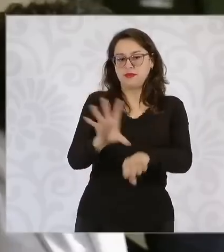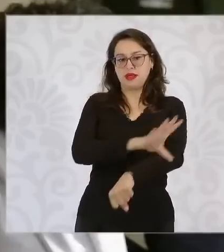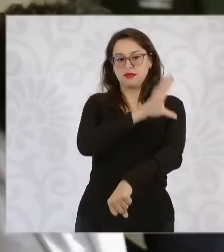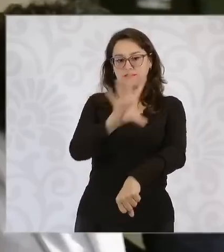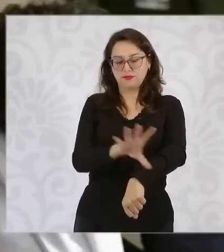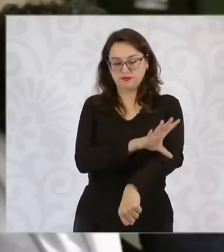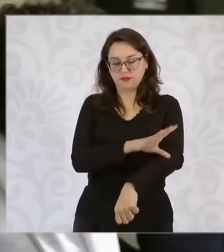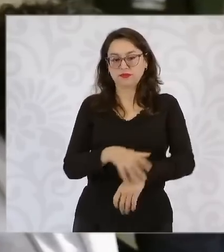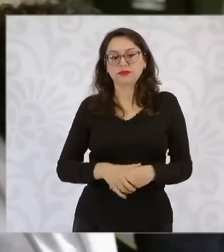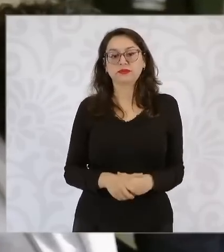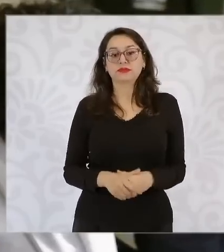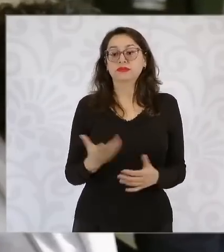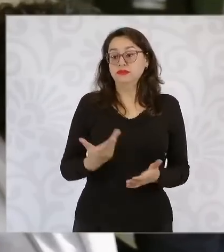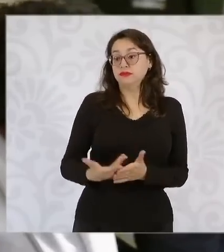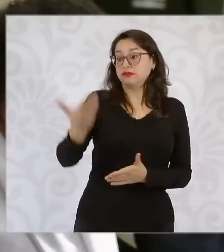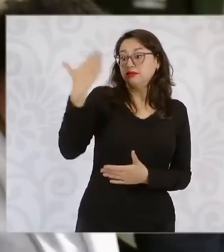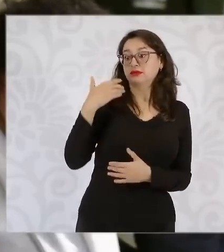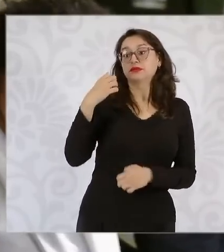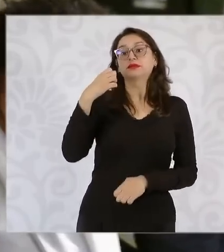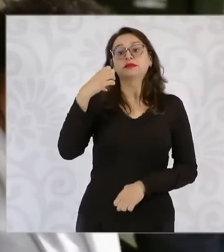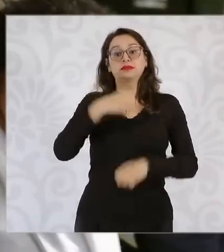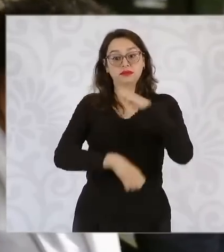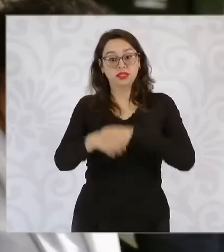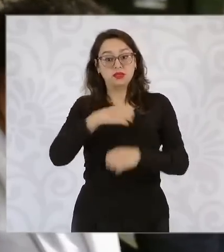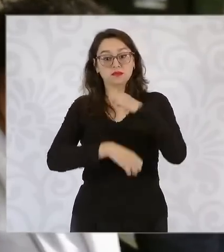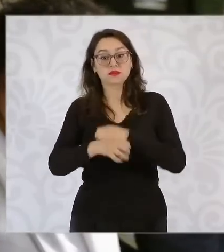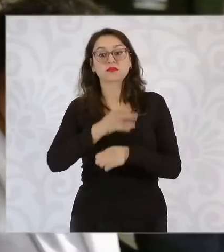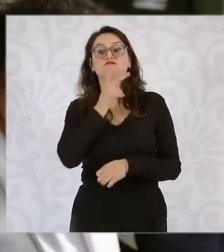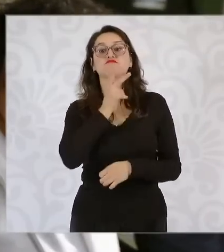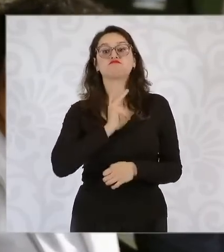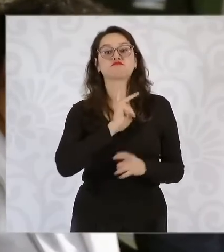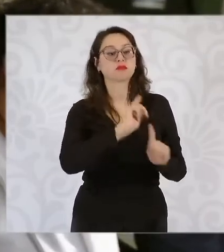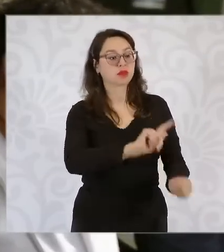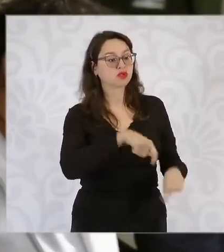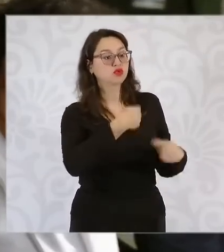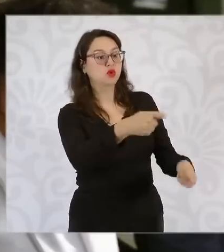que se dieron a grandes empresas en las rondas petroleras en la época del expresidente Enrique